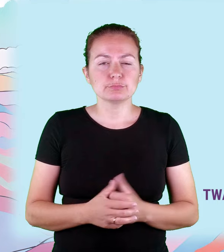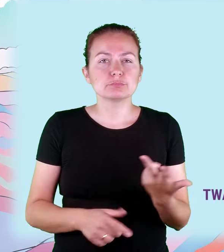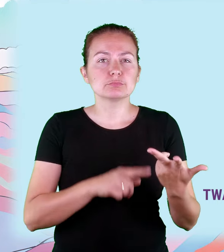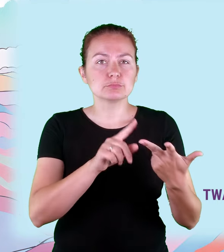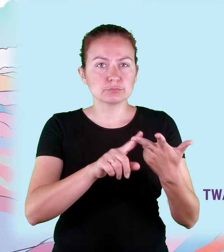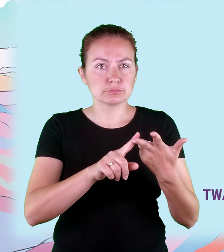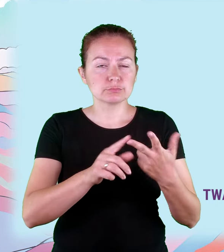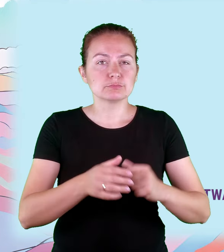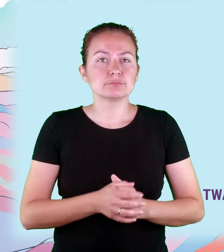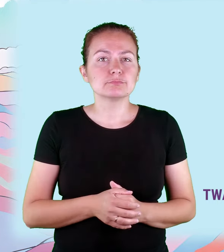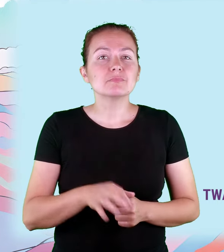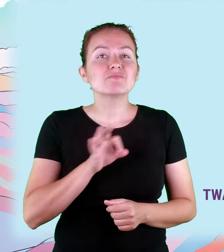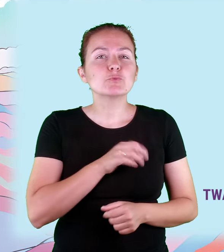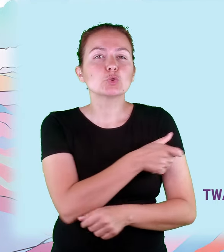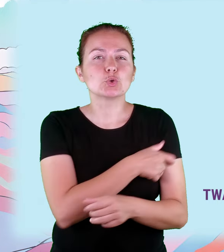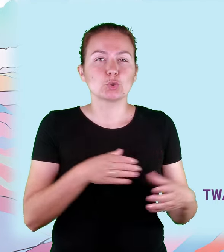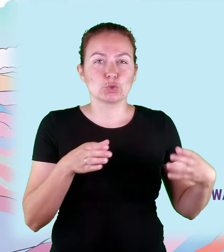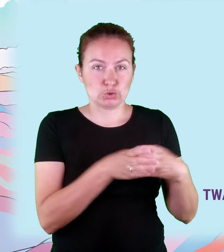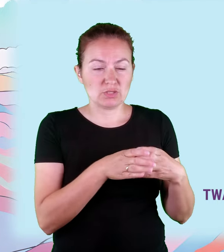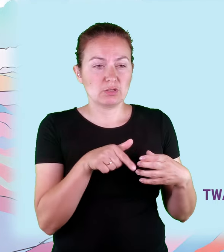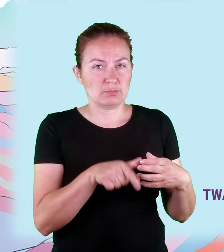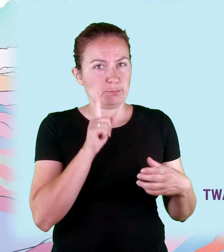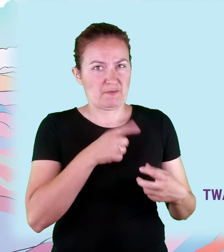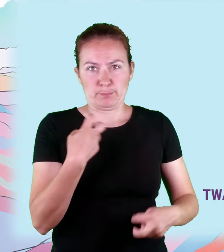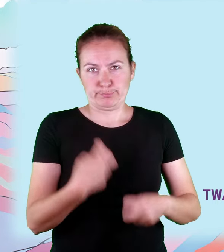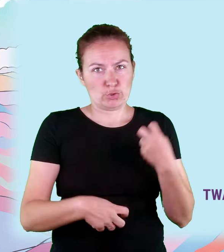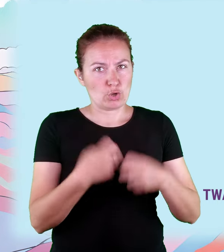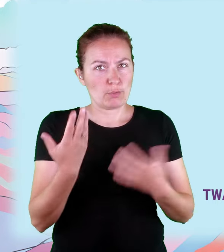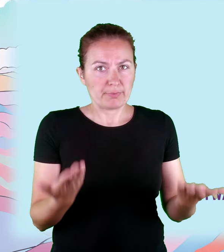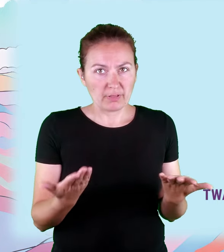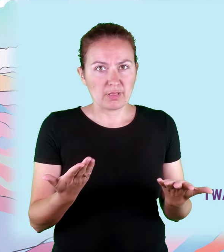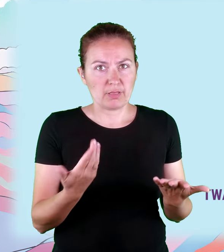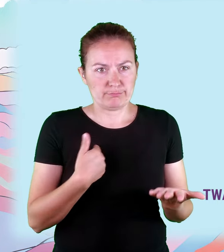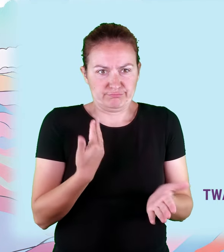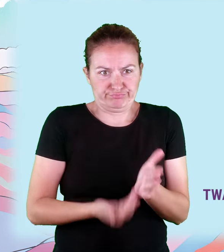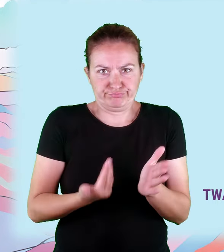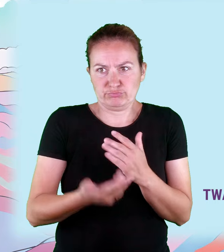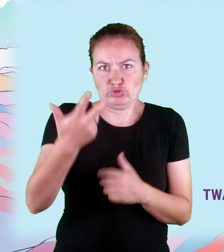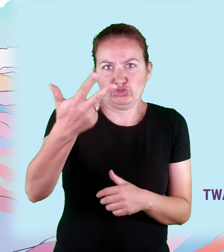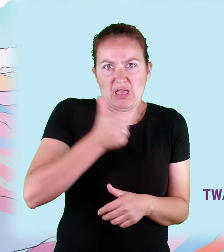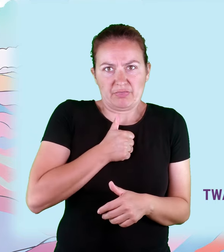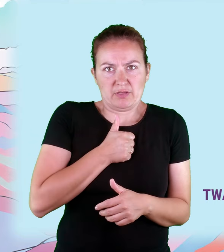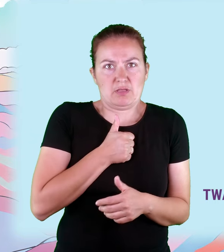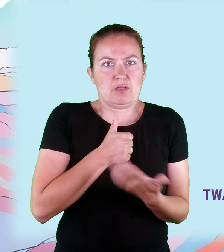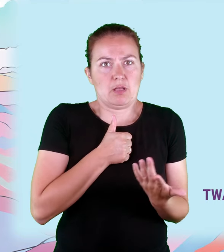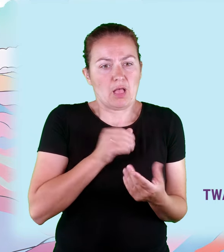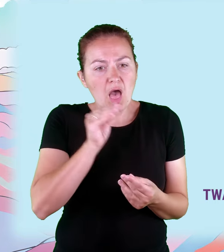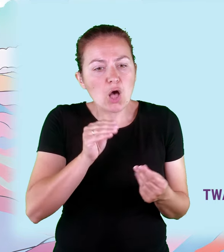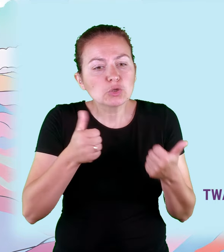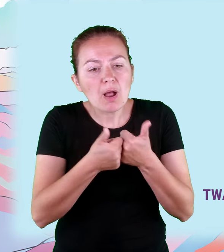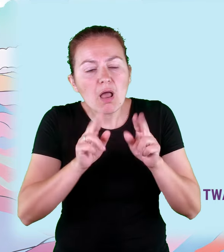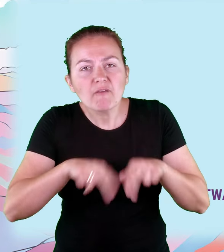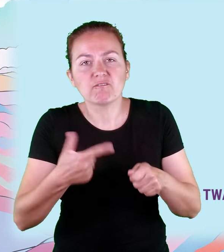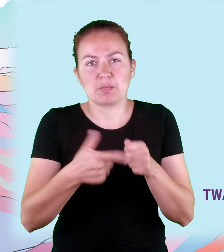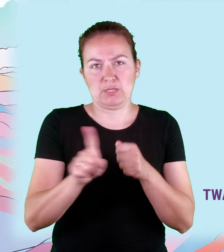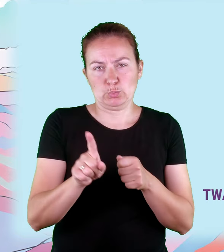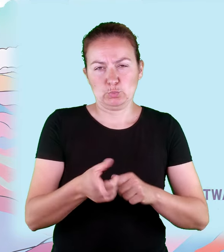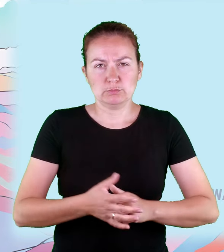3. Nasza drużyna ma twardy orzech do zgryzienia. Przegrywamy 1:3, a do końca meczu zostało 20 minut.